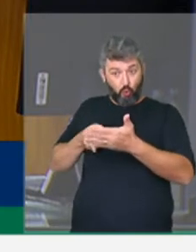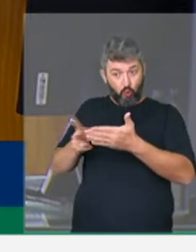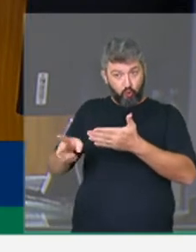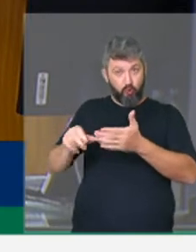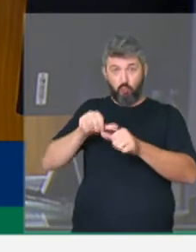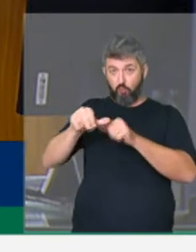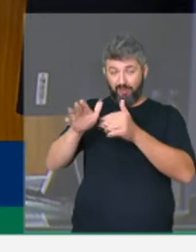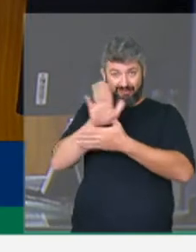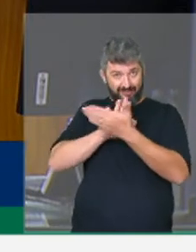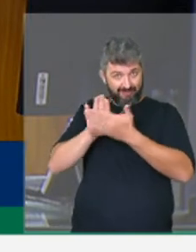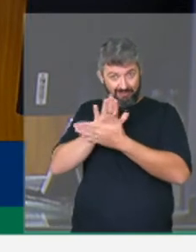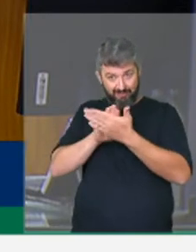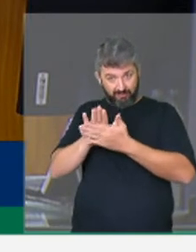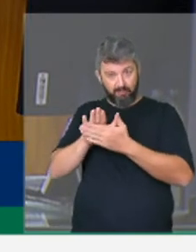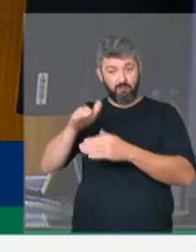MUDAR O TEXTO DO RELATOR VOTA